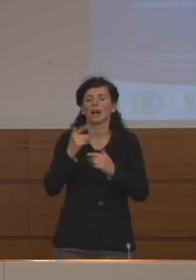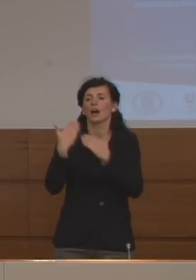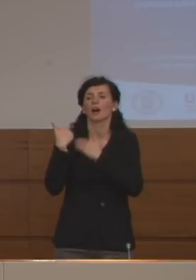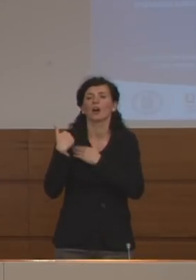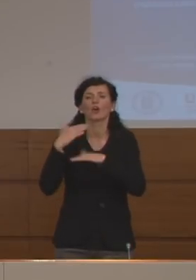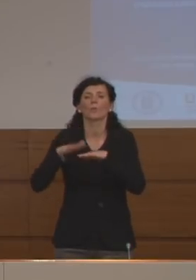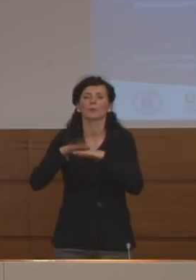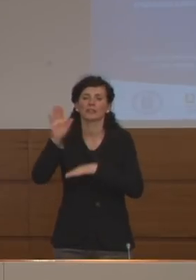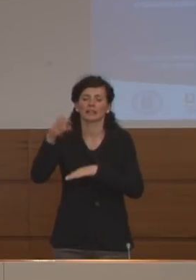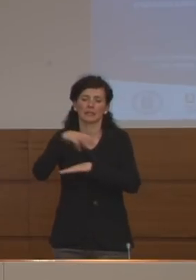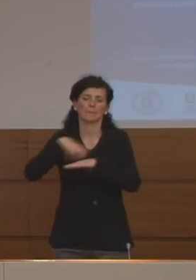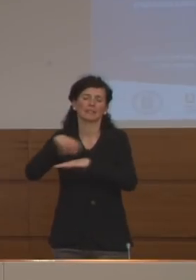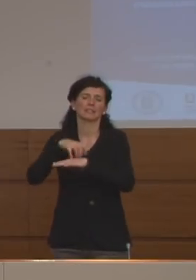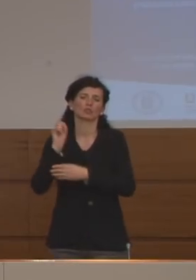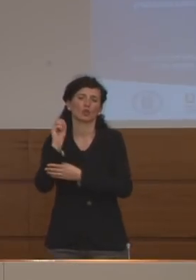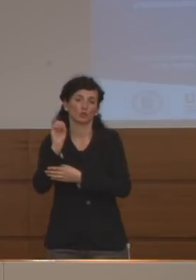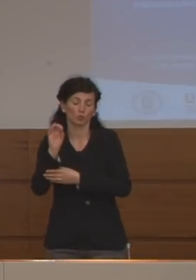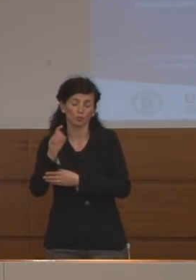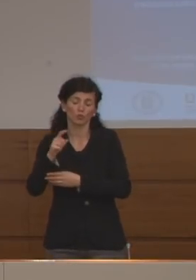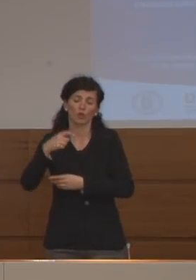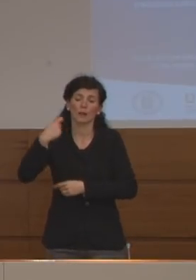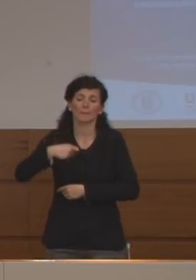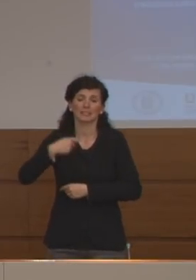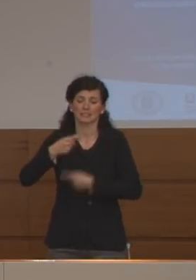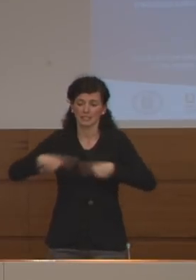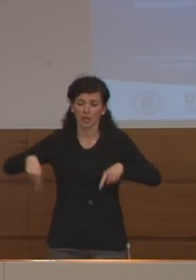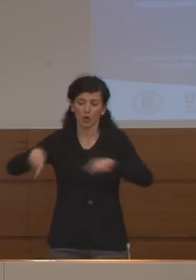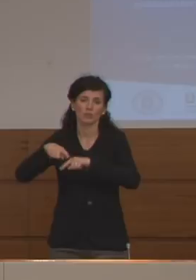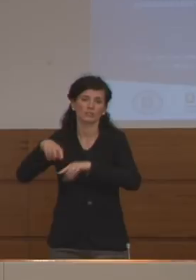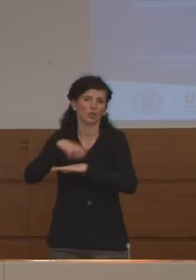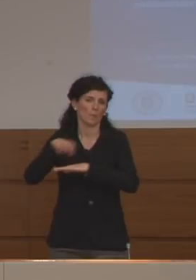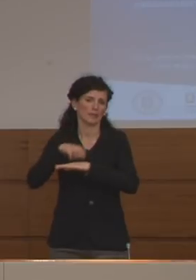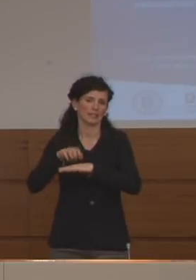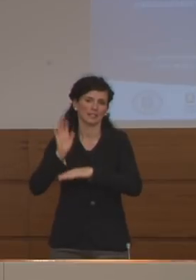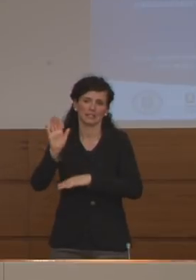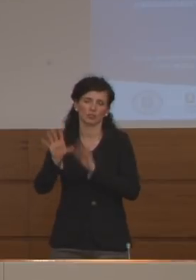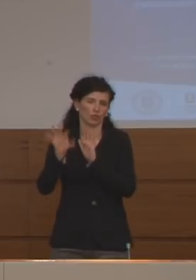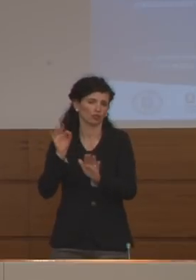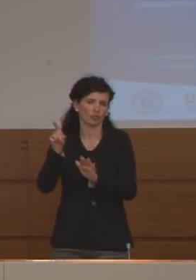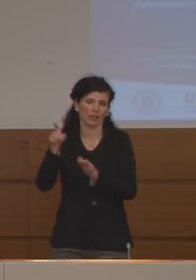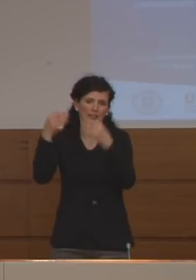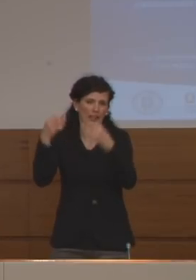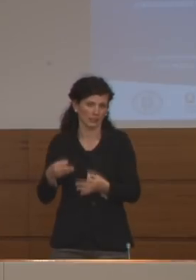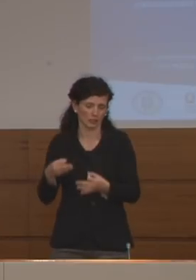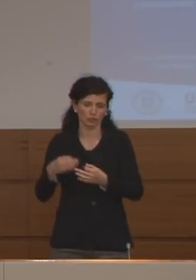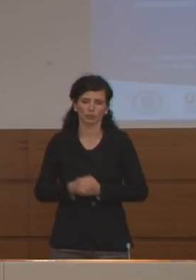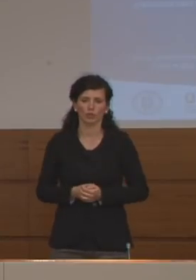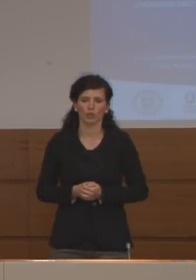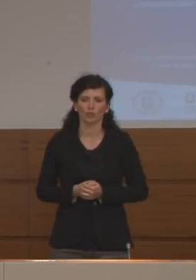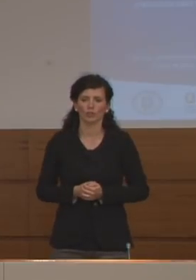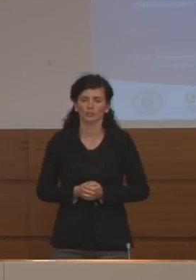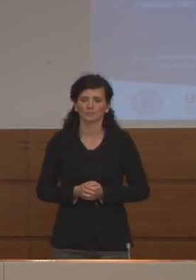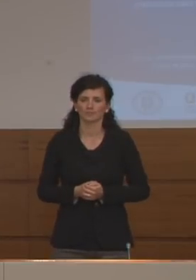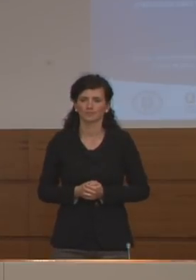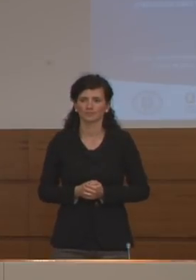Presidenza del Consiglio dei Ministri. Certo non voglio fare la figura di colui